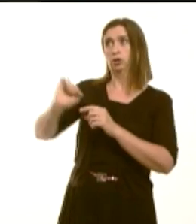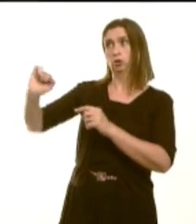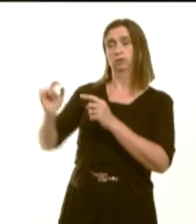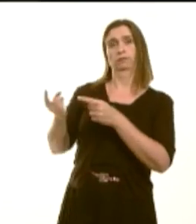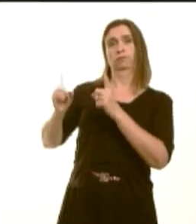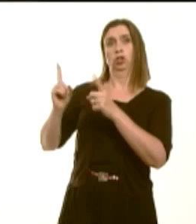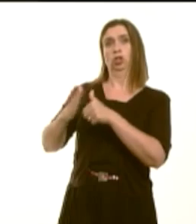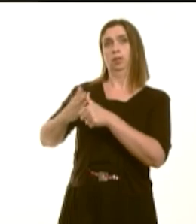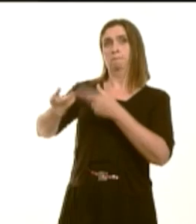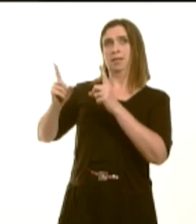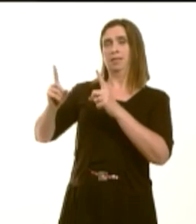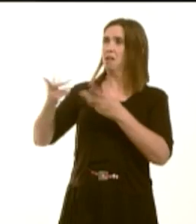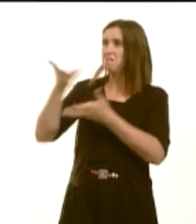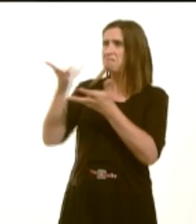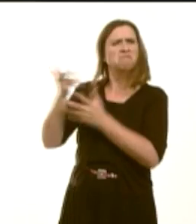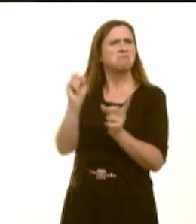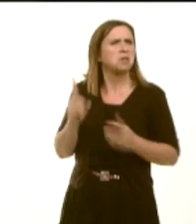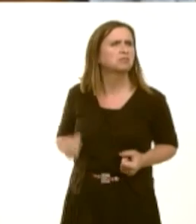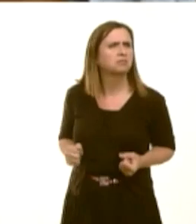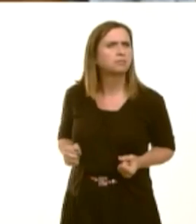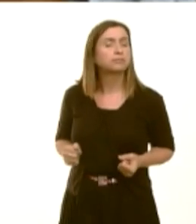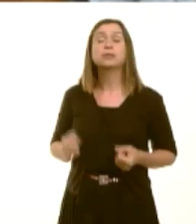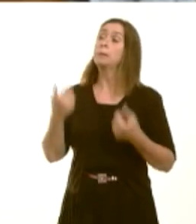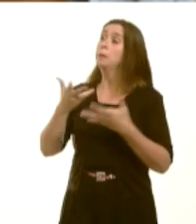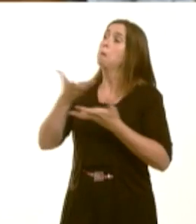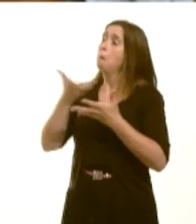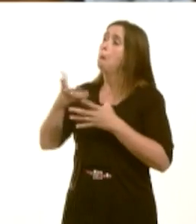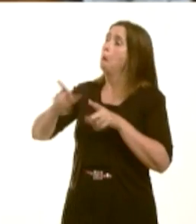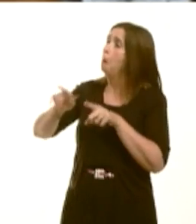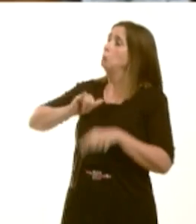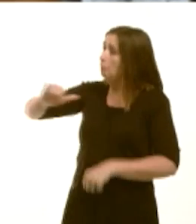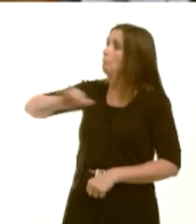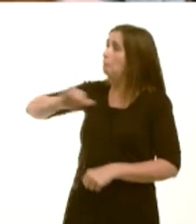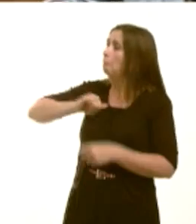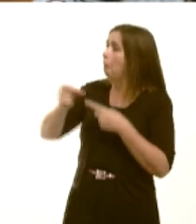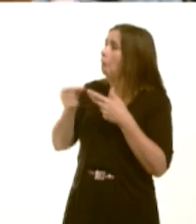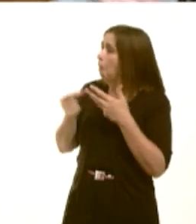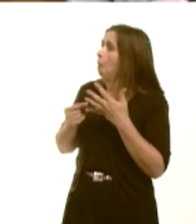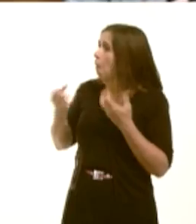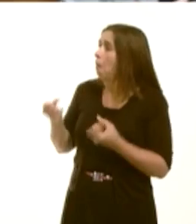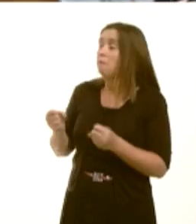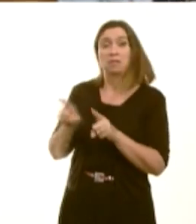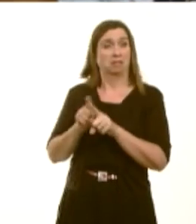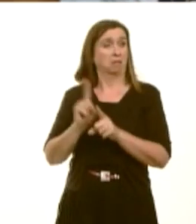iír ddwy ochr, gan gynnwys, wrth gwrs, bolisÔau Llywodraeth y Deyrnas Unedig syín effeithio ar gyfrifoldebau datganoledig. Yr Arglwydd / Lord Elis-Thomas: Diolch yn